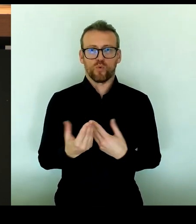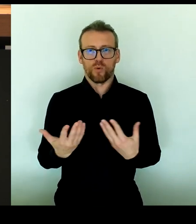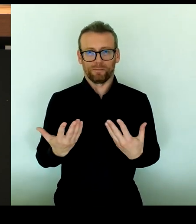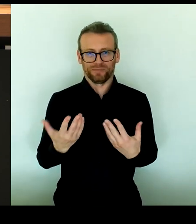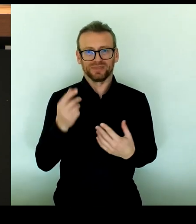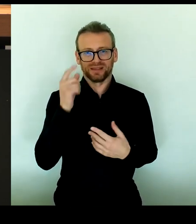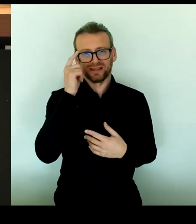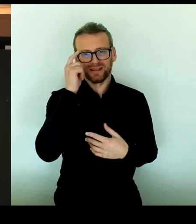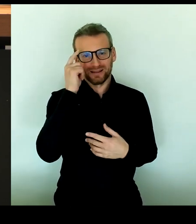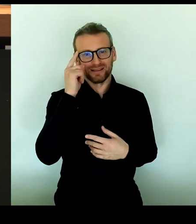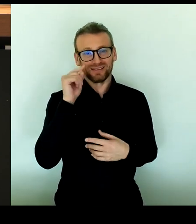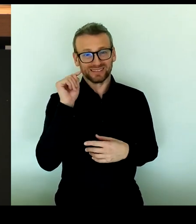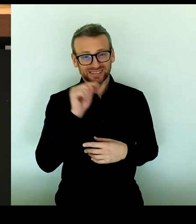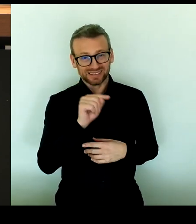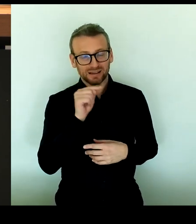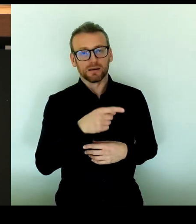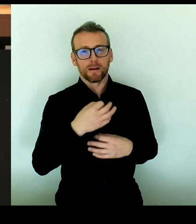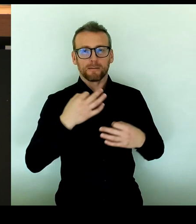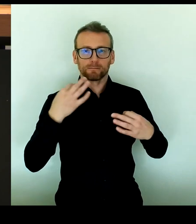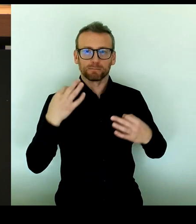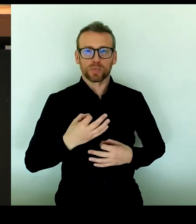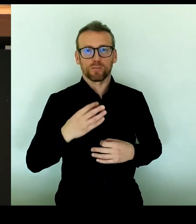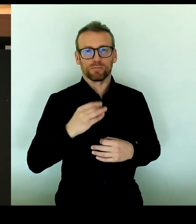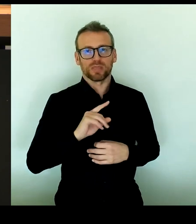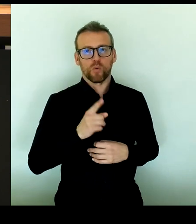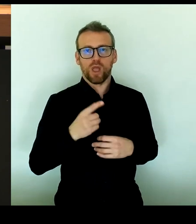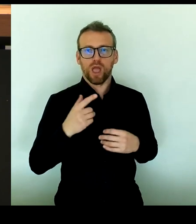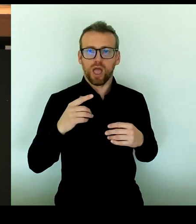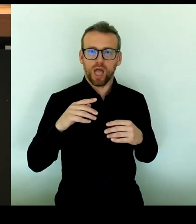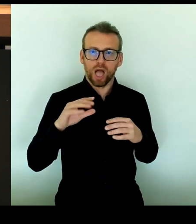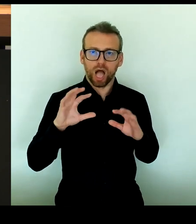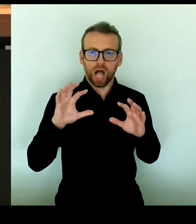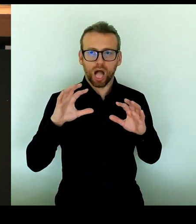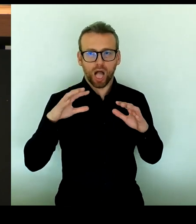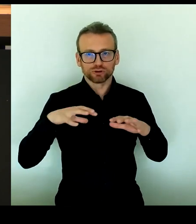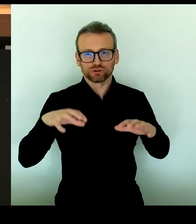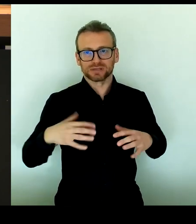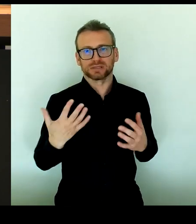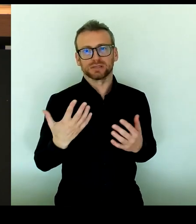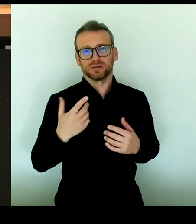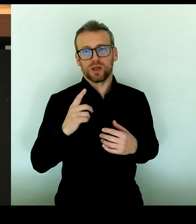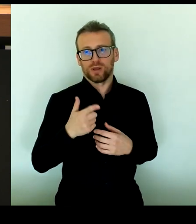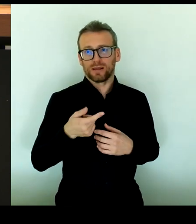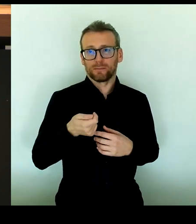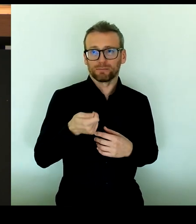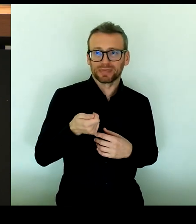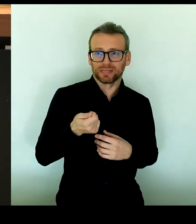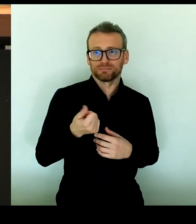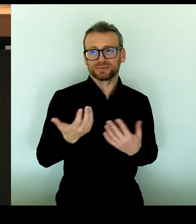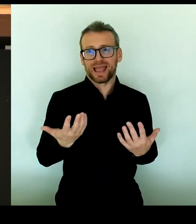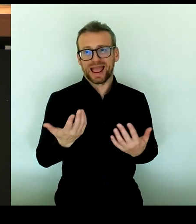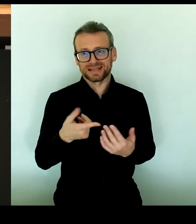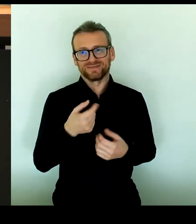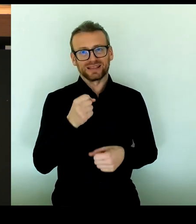Aus dem Bündnis wird es also die Kooperation, wichtig ist, dass verbindliche Abmachungen getroffen werden, die